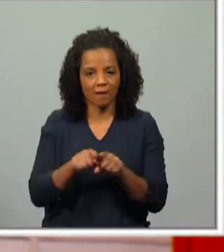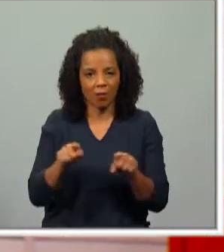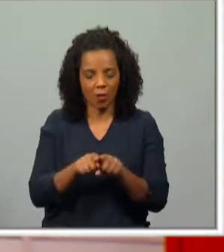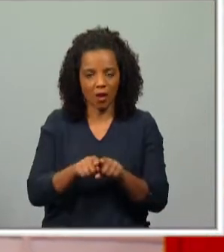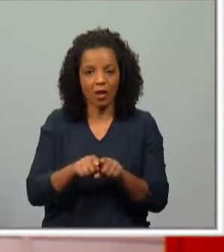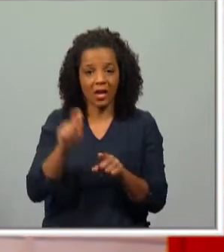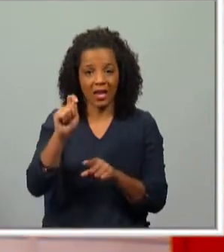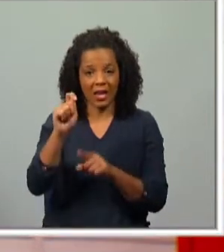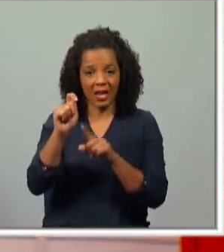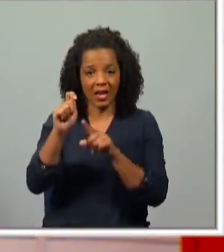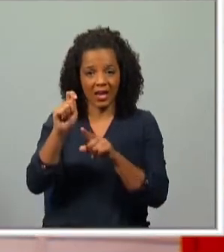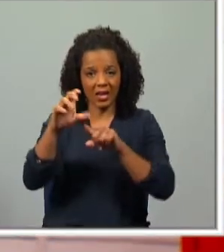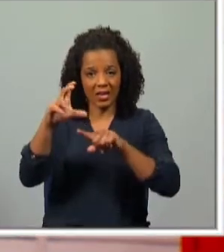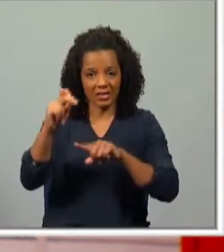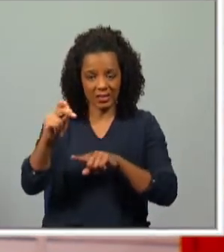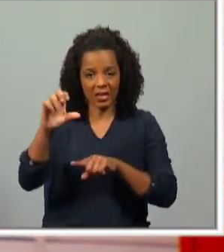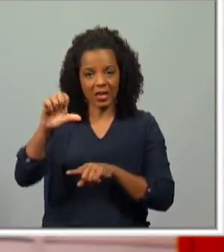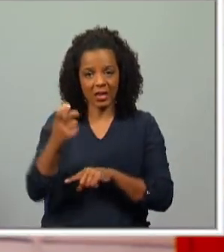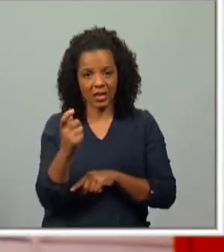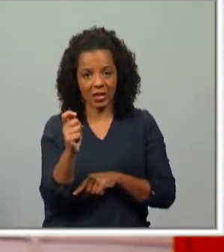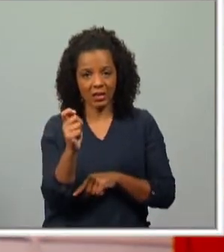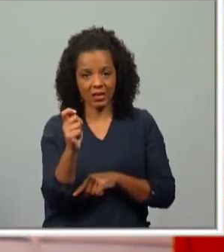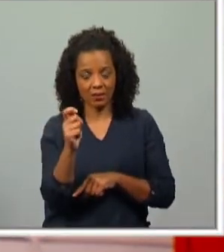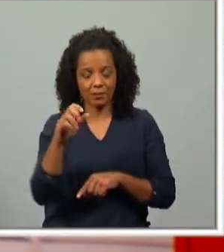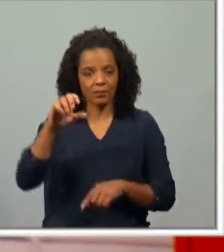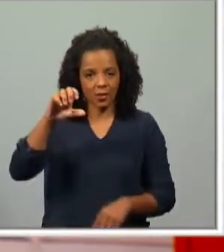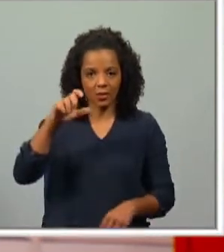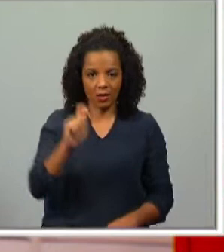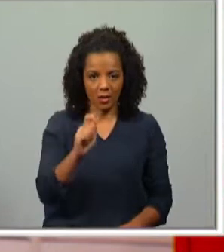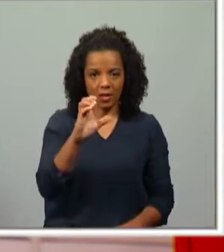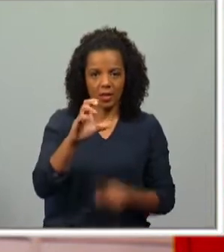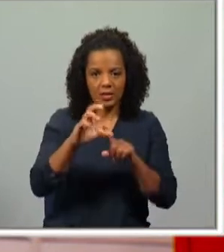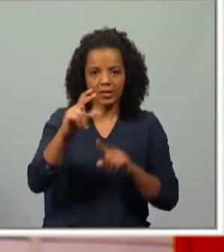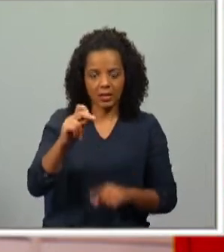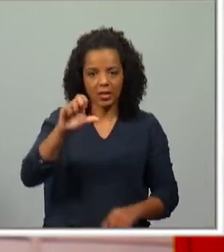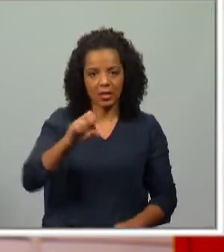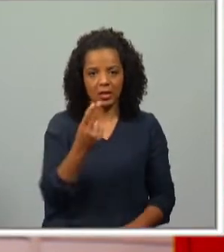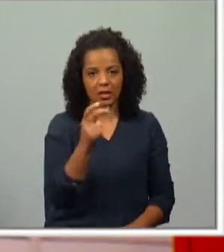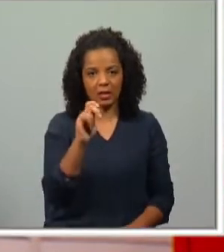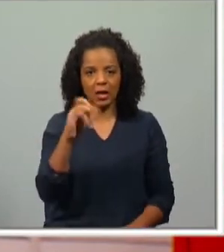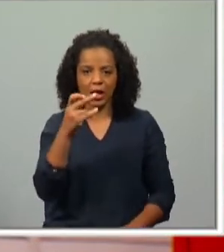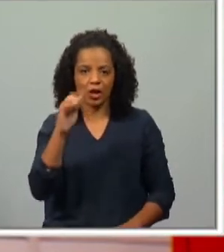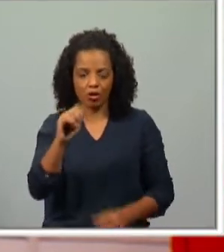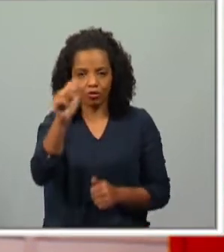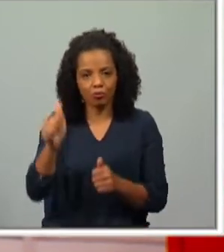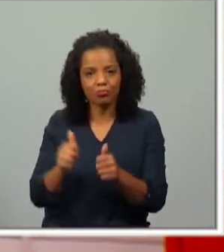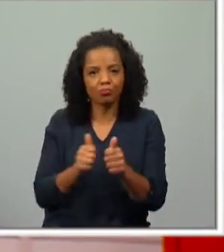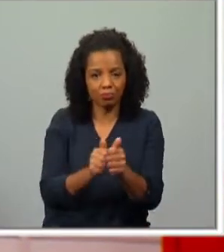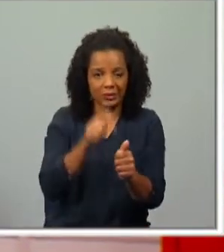e que já está com muito sucesso isto é ele já teve duas obras premiadas uma 這已經非常成功了他已經有兩部獲獎作品一